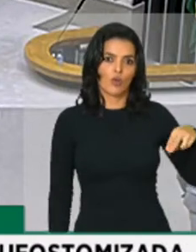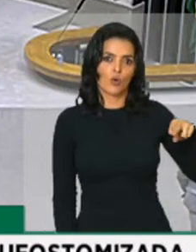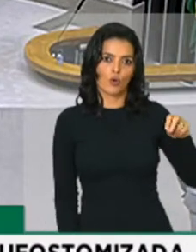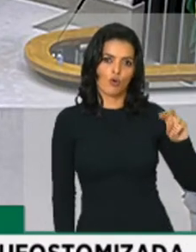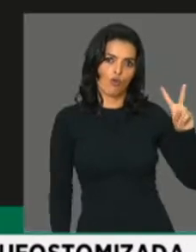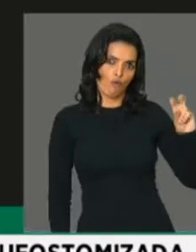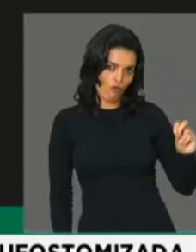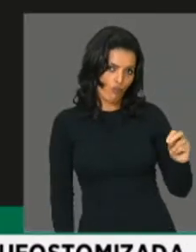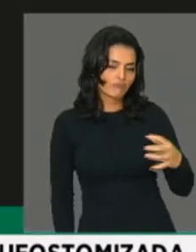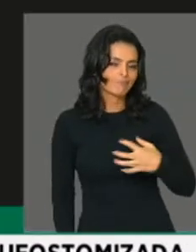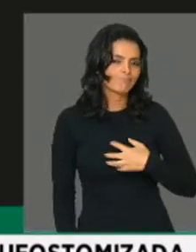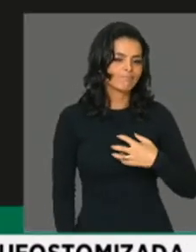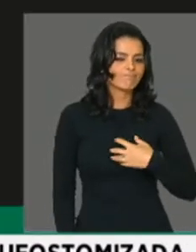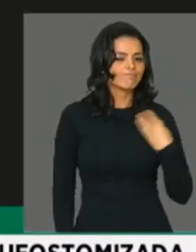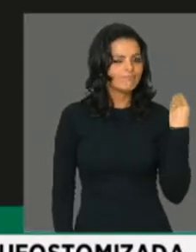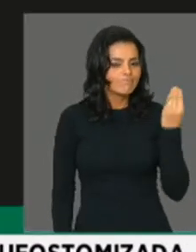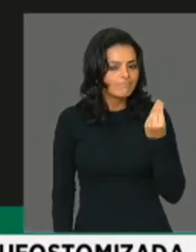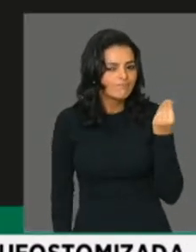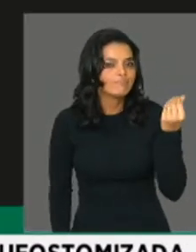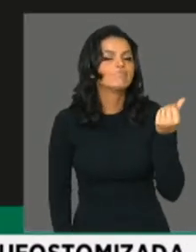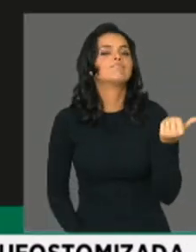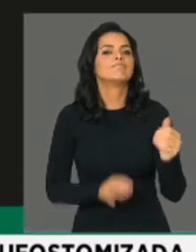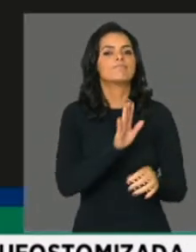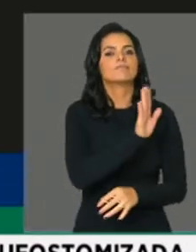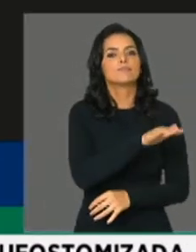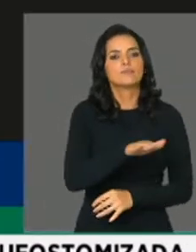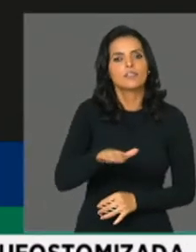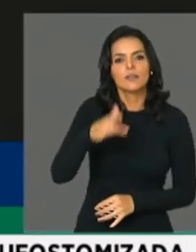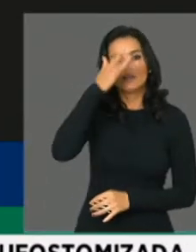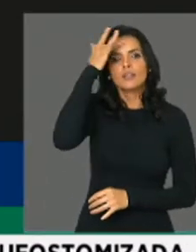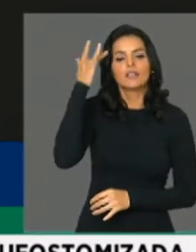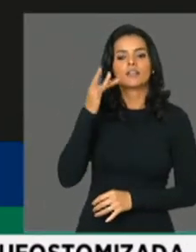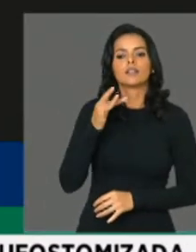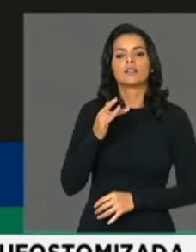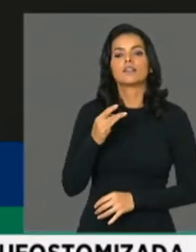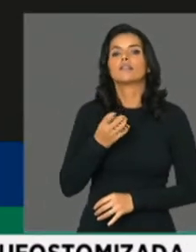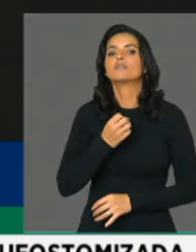DA SAÚDE DEVERIA FAZER ALGO PRÁTICO E ESSA LEI NÃO TRAZ NADA DE EFETIVO, NADA DE PRÁ TICO. NÓS NÃO PODEMOS CRIAR